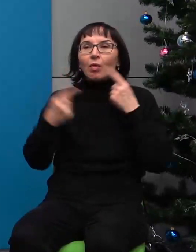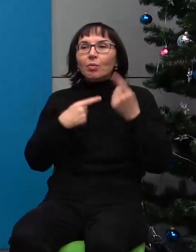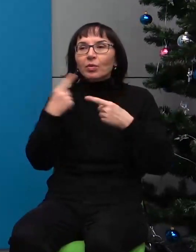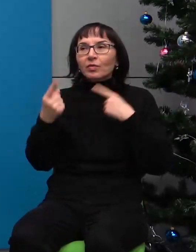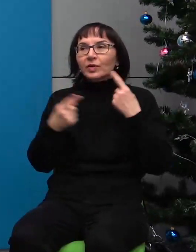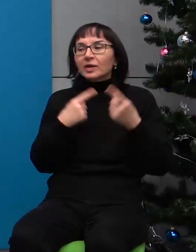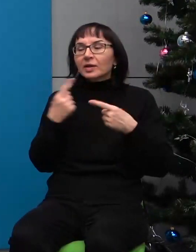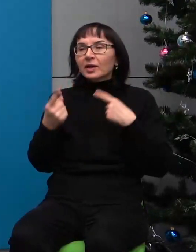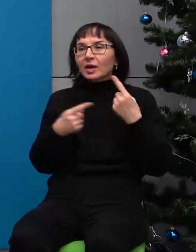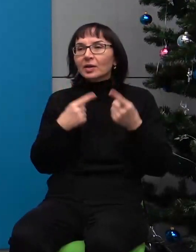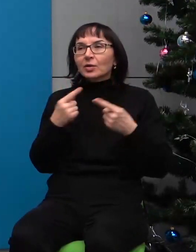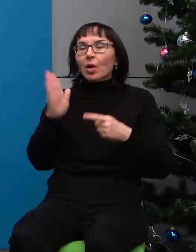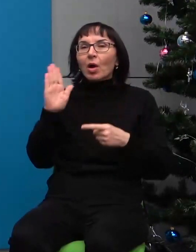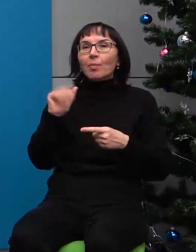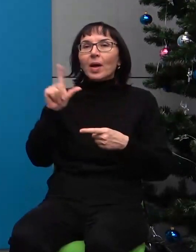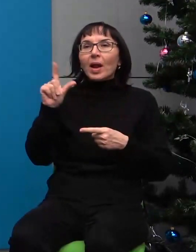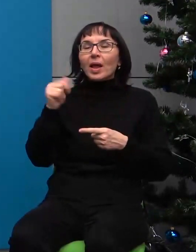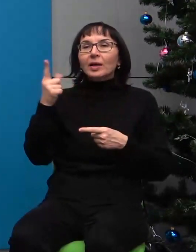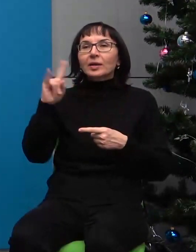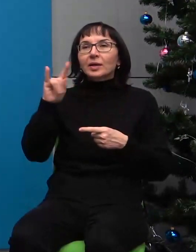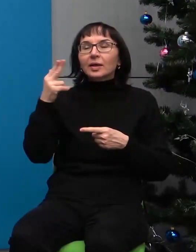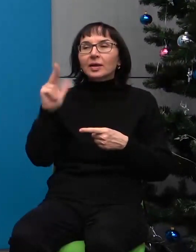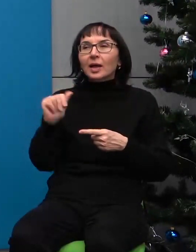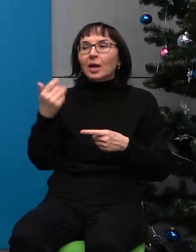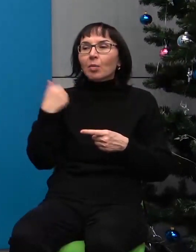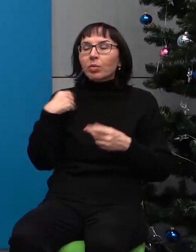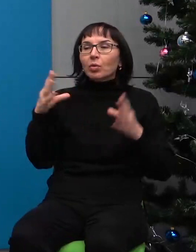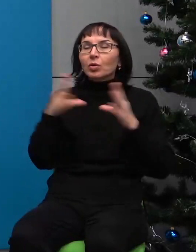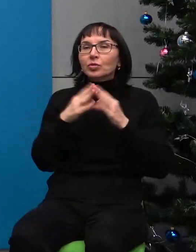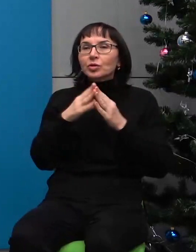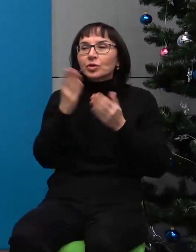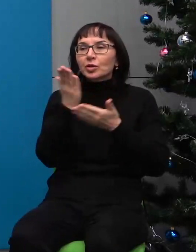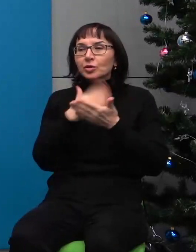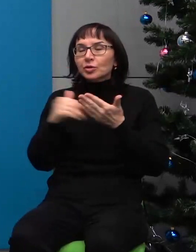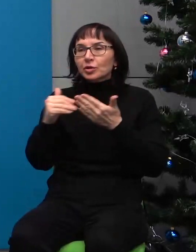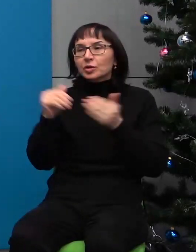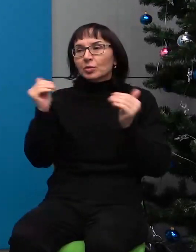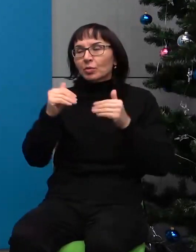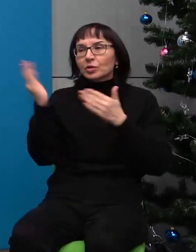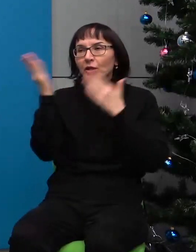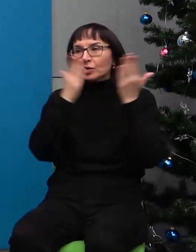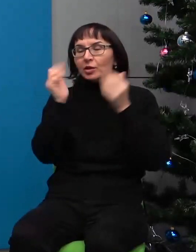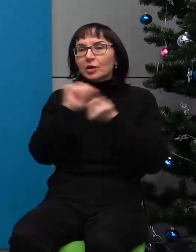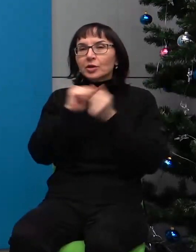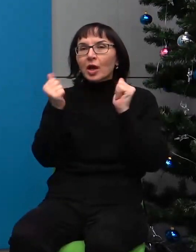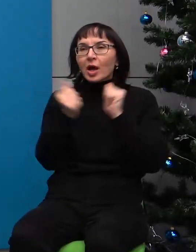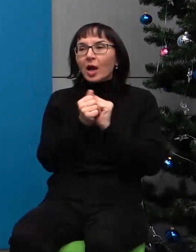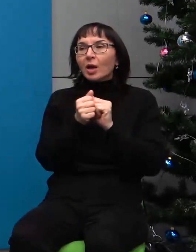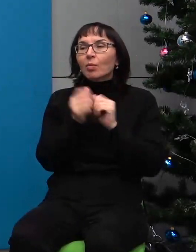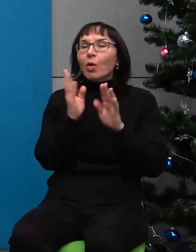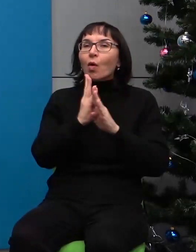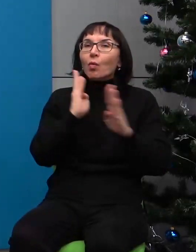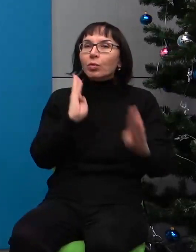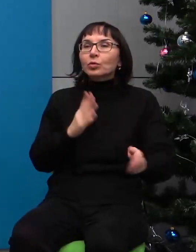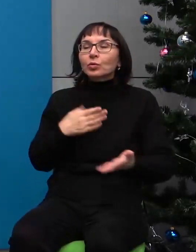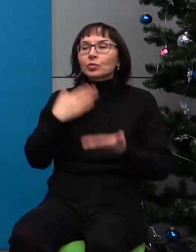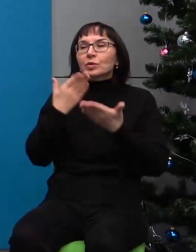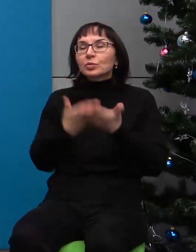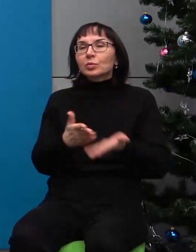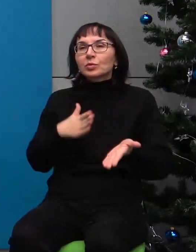do antologii Baladyna. To tam było tu 10 części podzielonych, które można było czytać albo w porządku zaproponowanym przez opowiadanie,